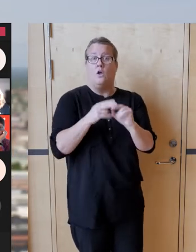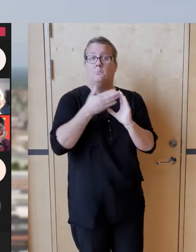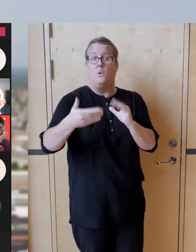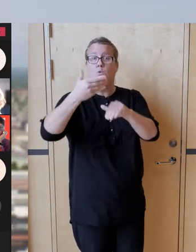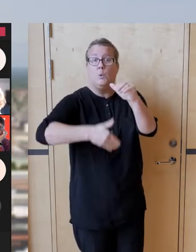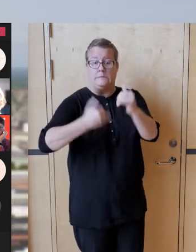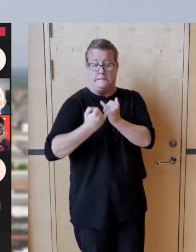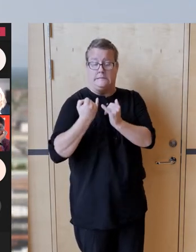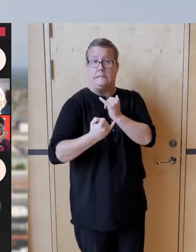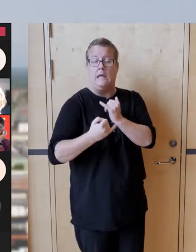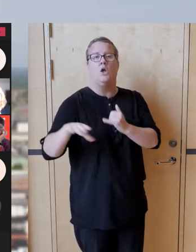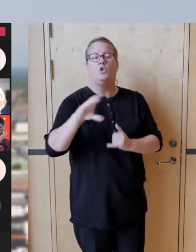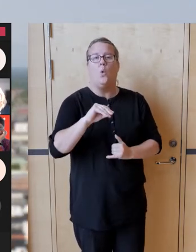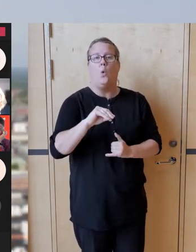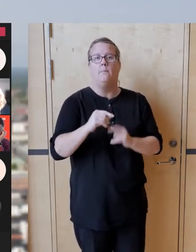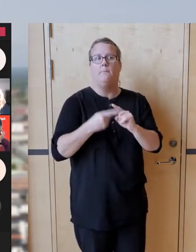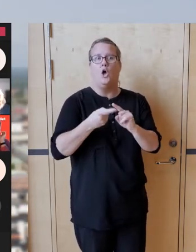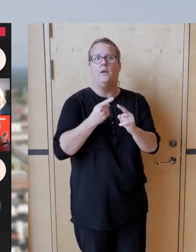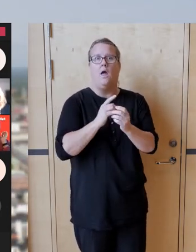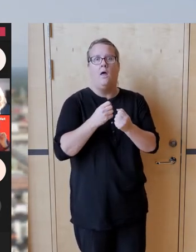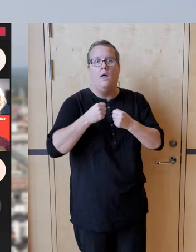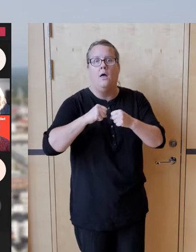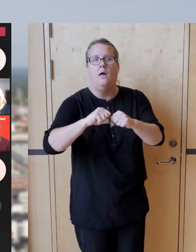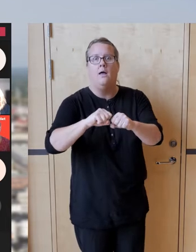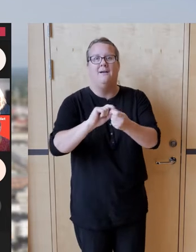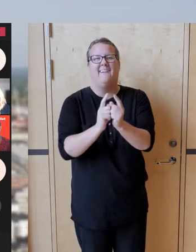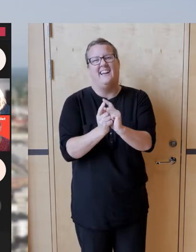Röra på sig man känner väl det att det kan vara bra att infria sina vallöften